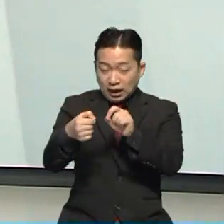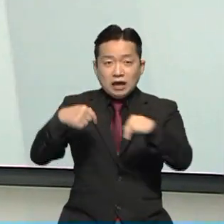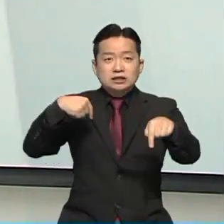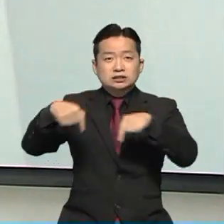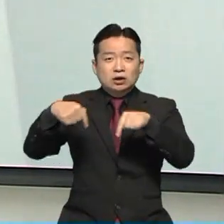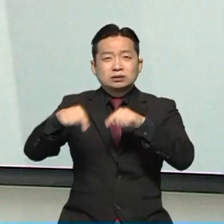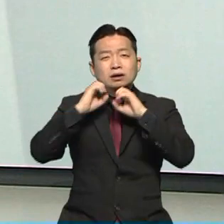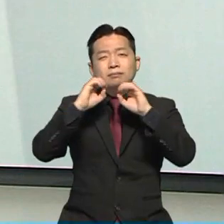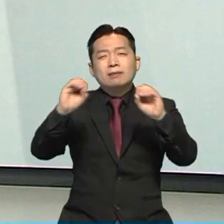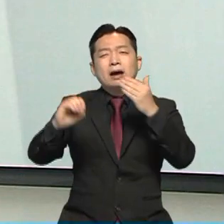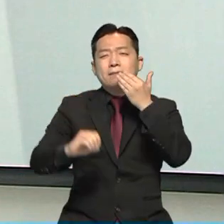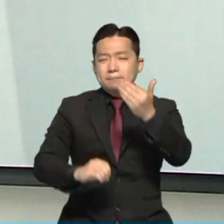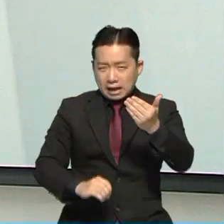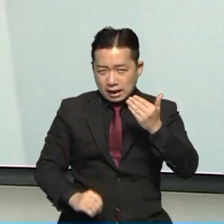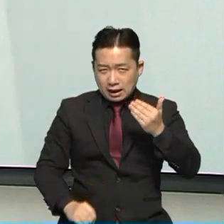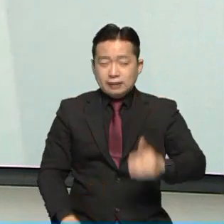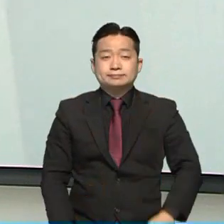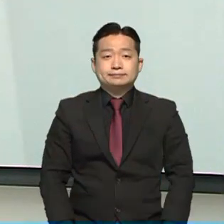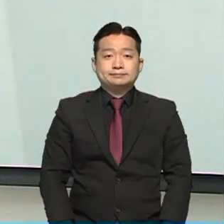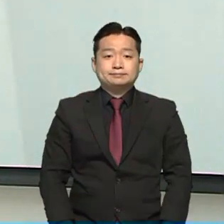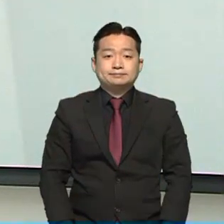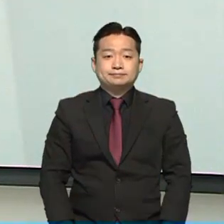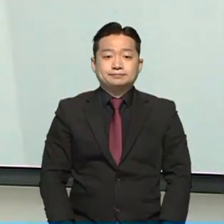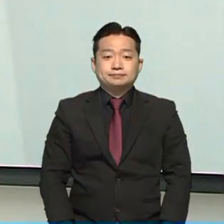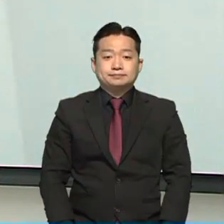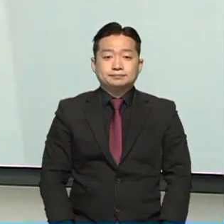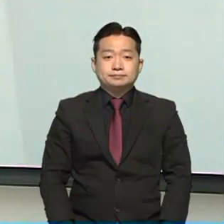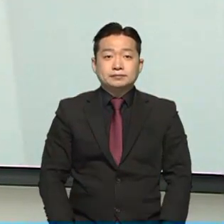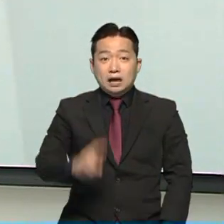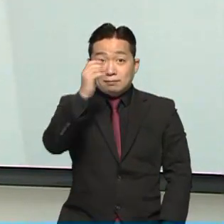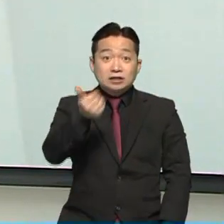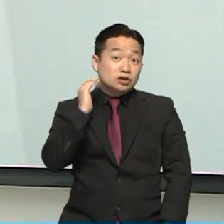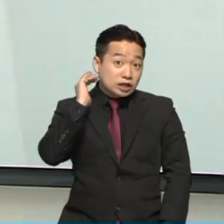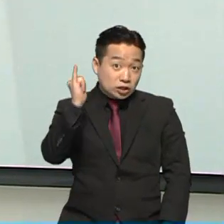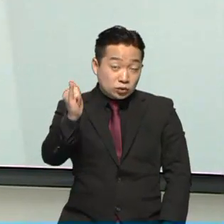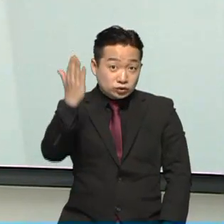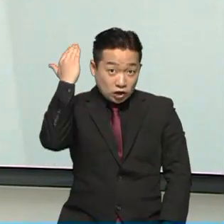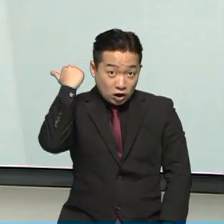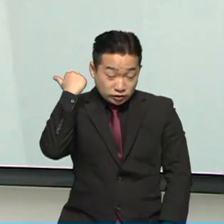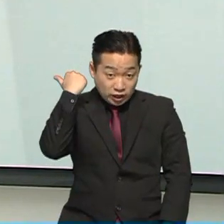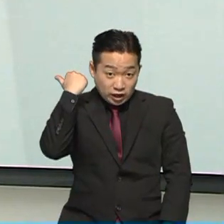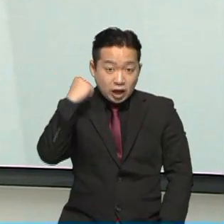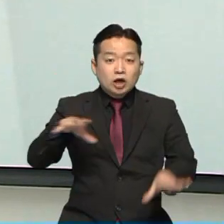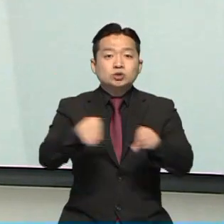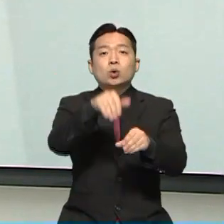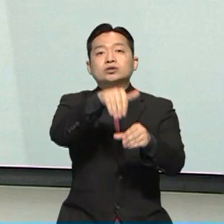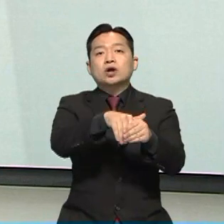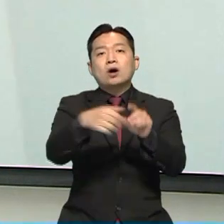대선을 앞두고 정치적 메시지를 낼 수도 있다 이런 의미로 해석될 수도 있습니다. 실제로 박 전 대통령이 지난해 총선 코앞에 두고 한 3월이죠.